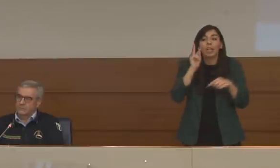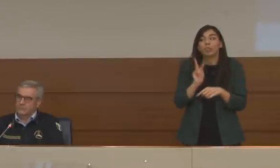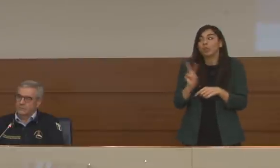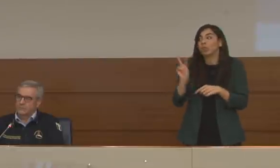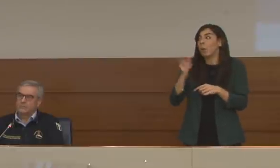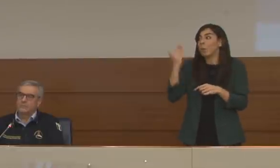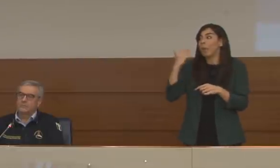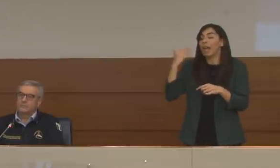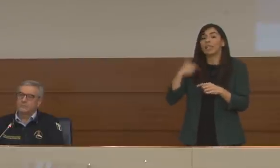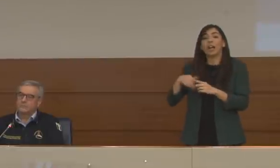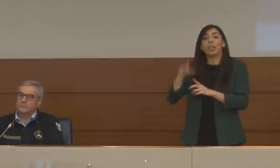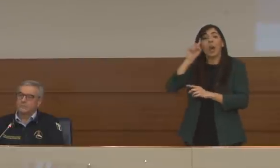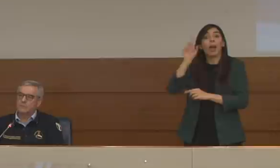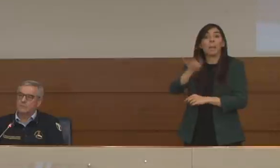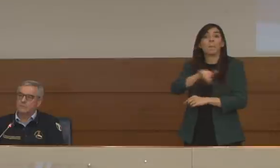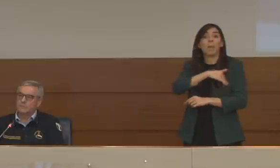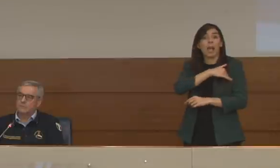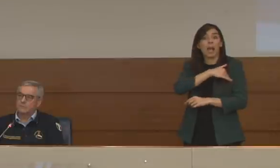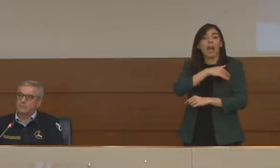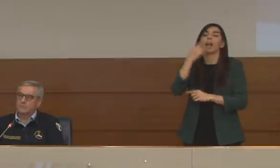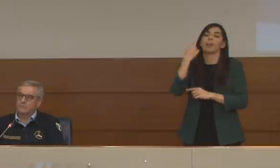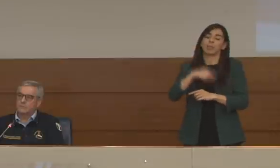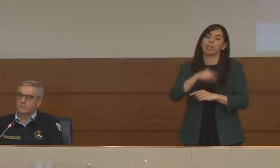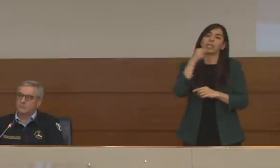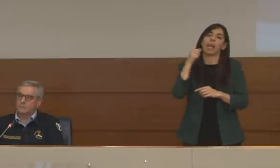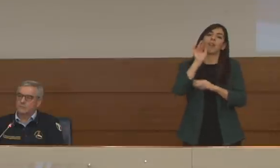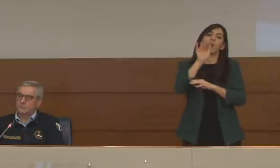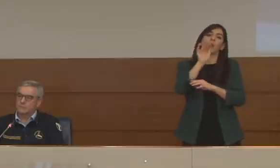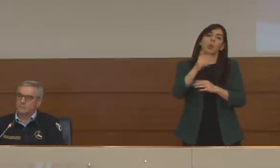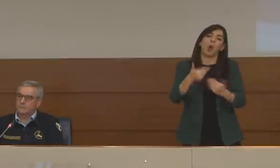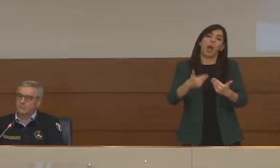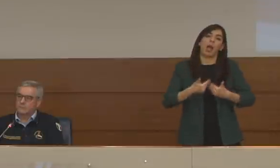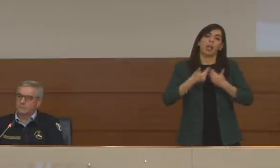successo sarà una cosa che dovrà servire per il futuro.